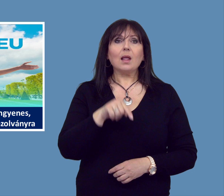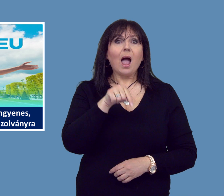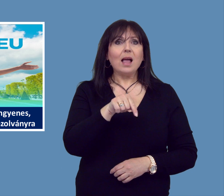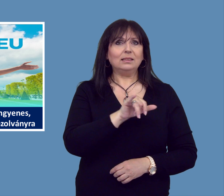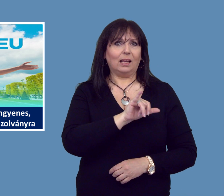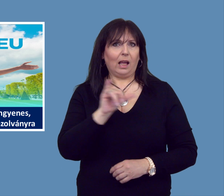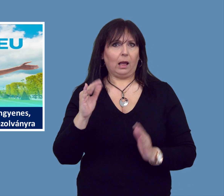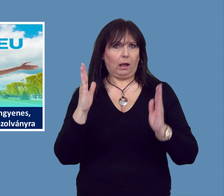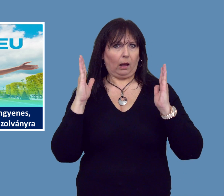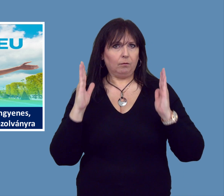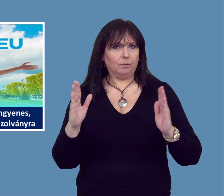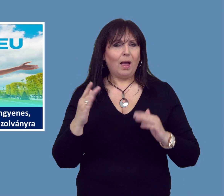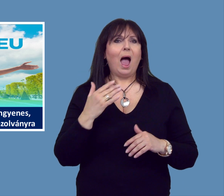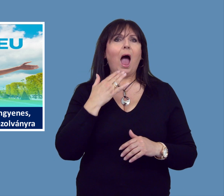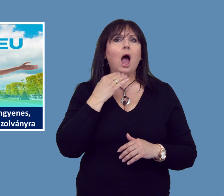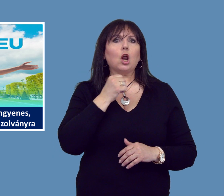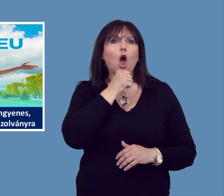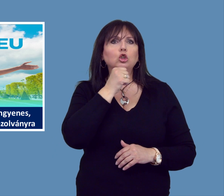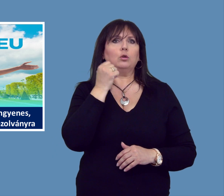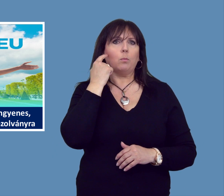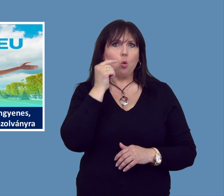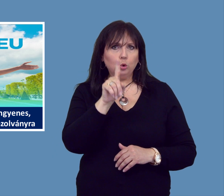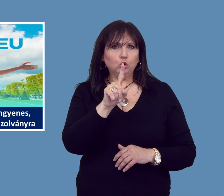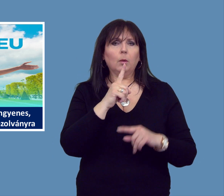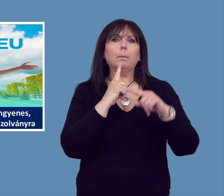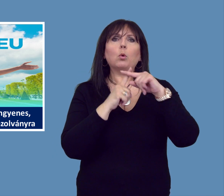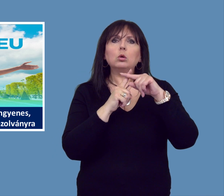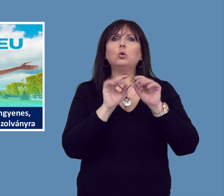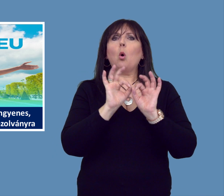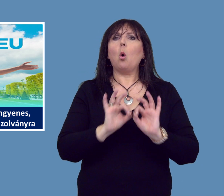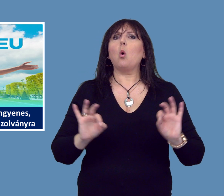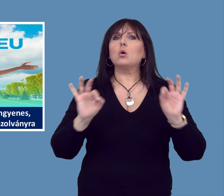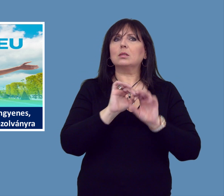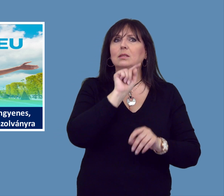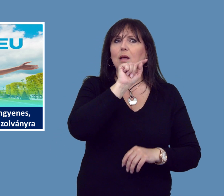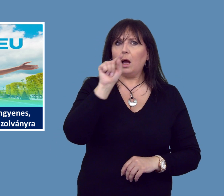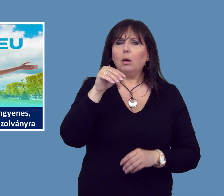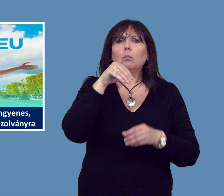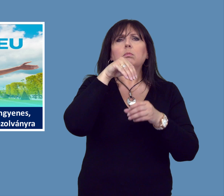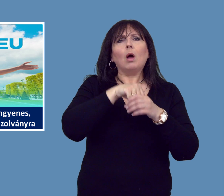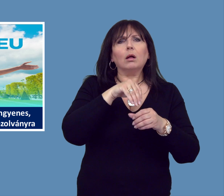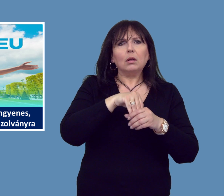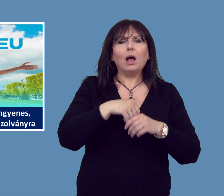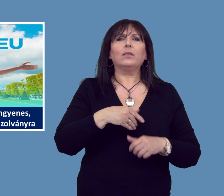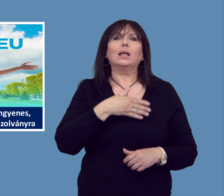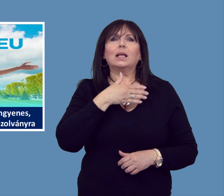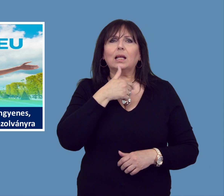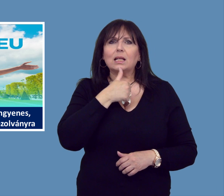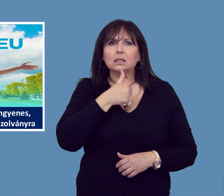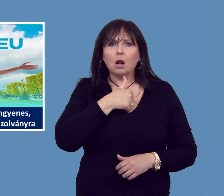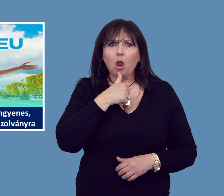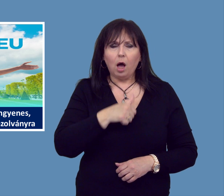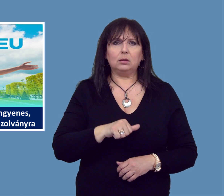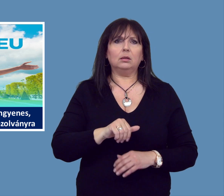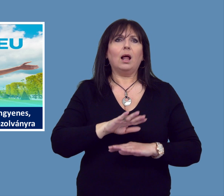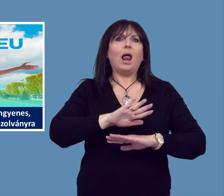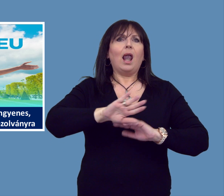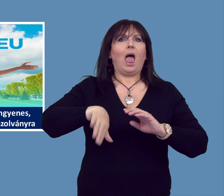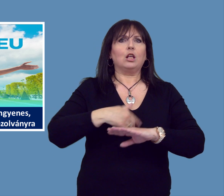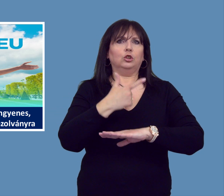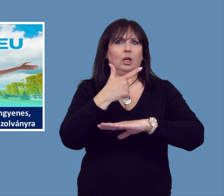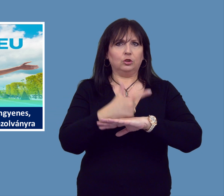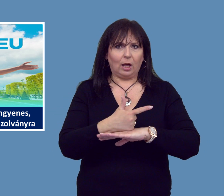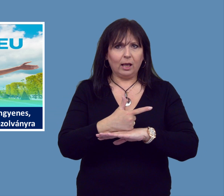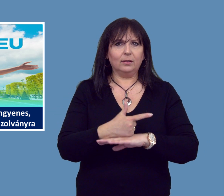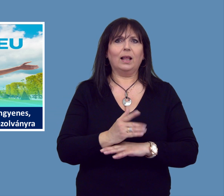Idén először az Erasmus+ országai is csatlakoztak a DiscoverEU-hoz, ami azt jelenti, hogy az Izlandról, Liechtensteinből,